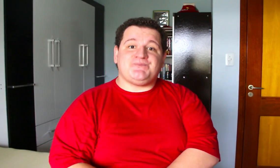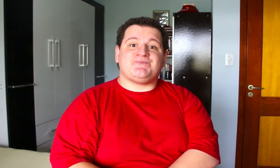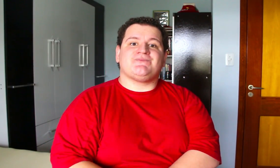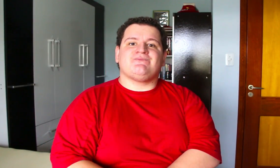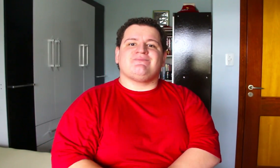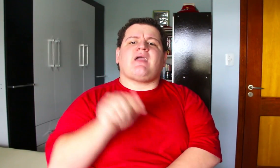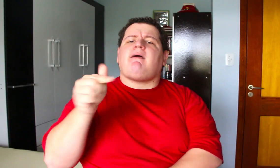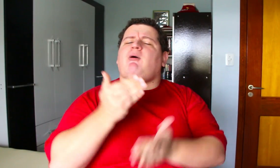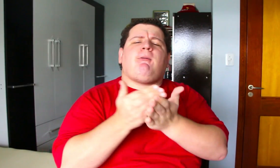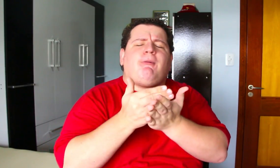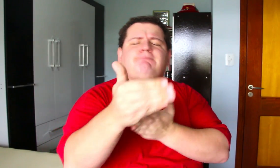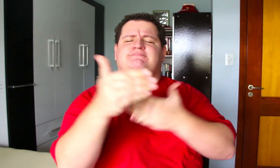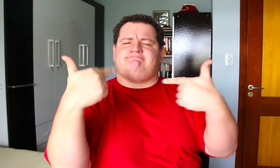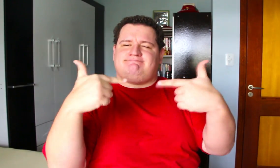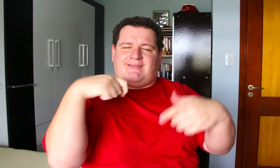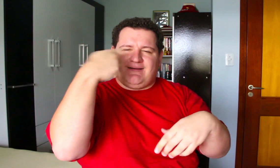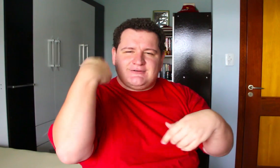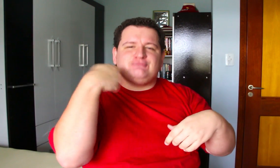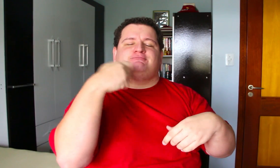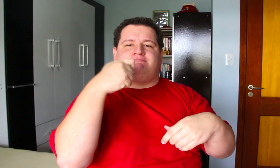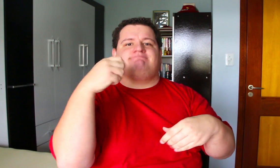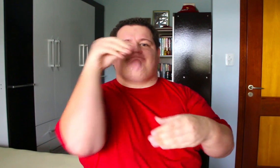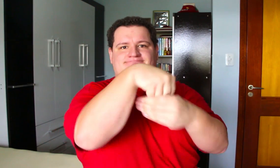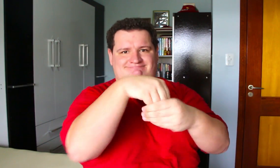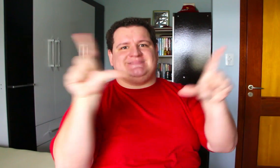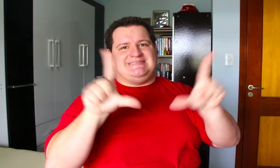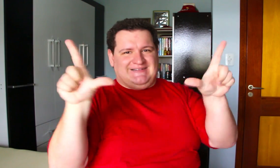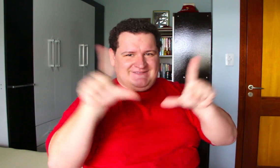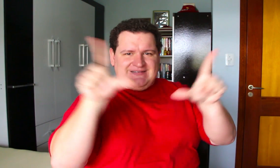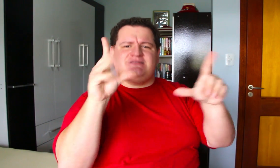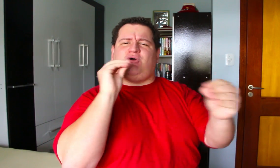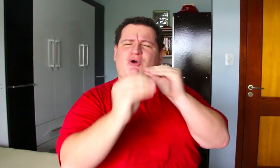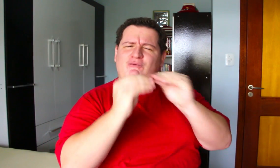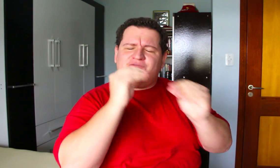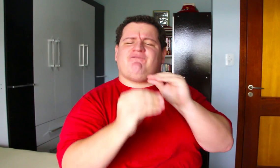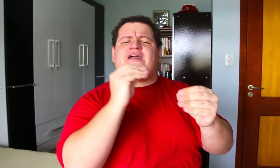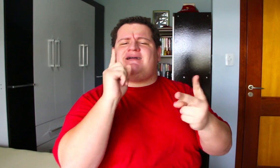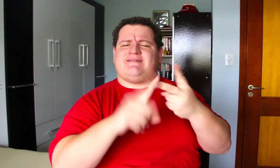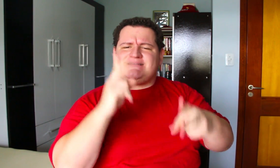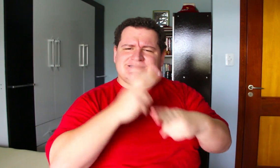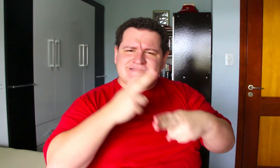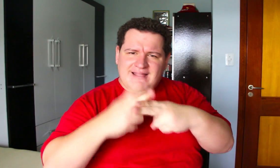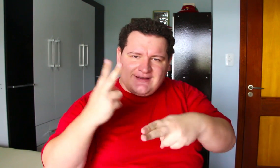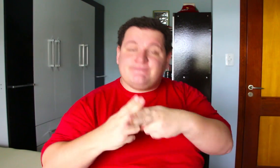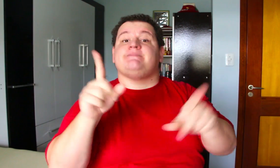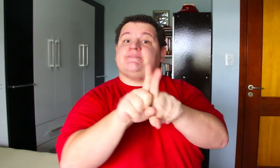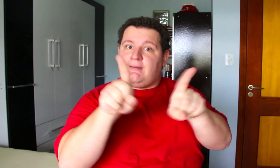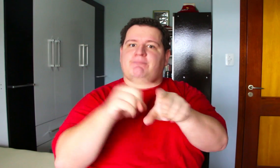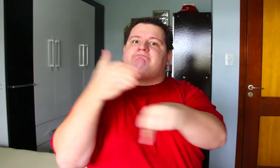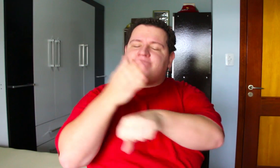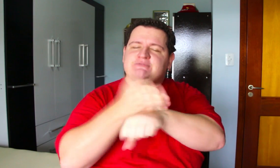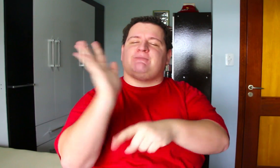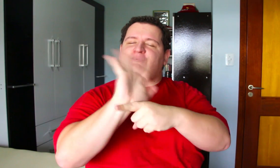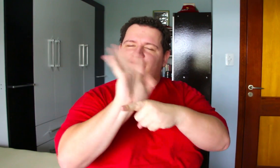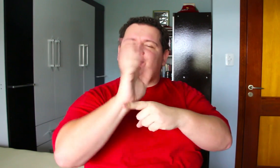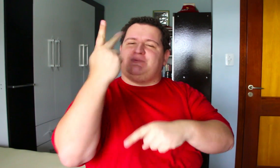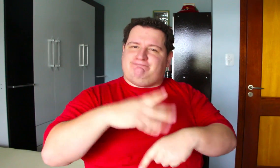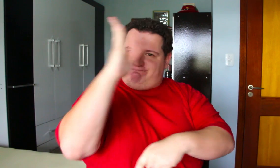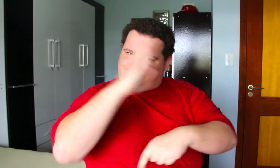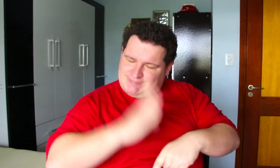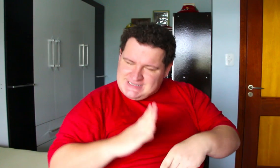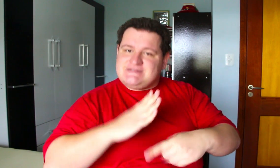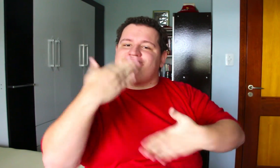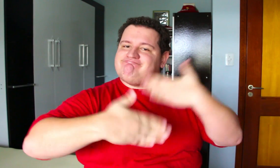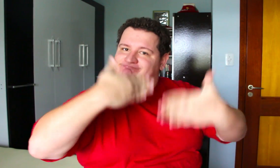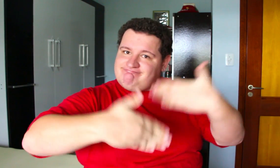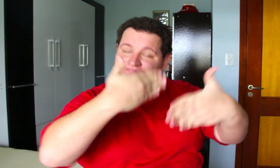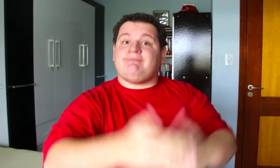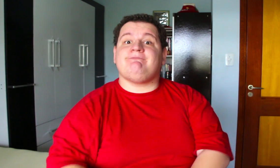Começou nas novelas e séries brasileiras e participou dos filmes brasileiros.